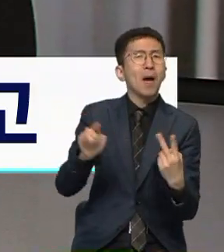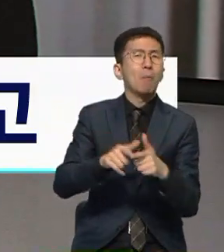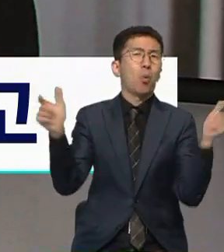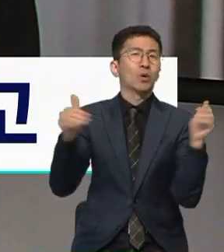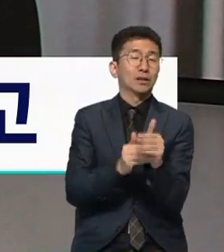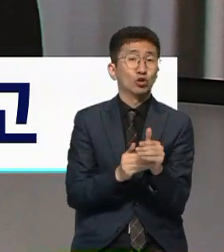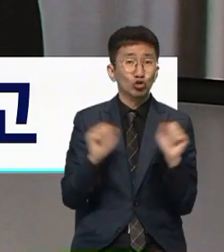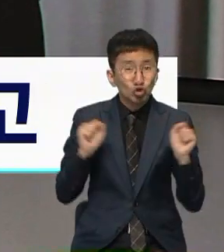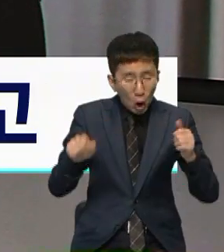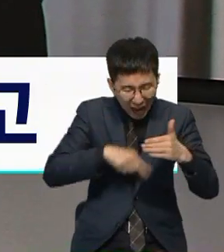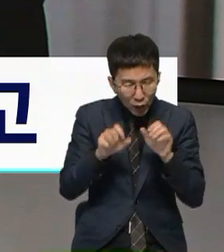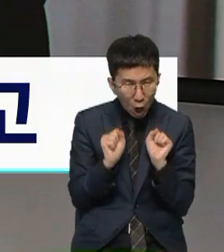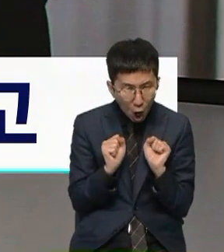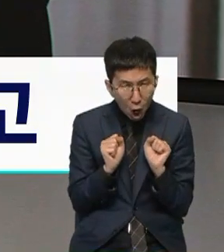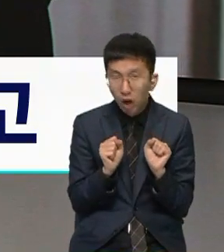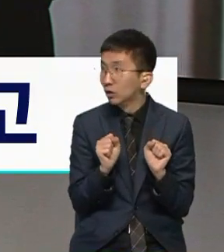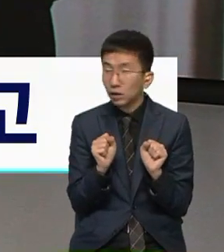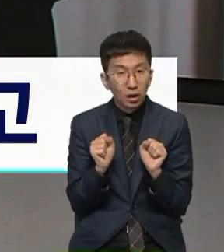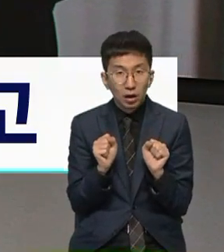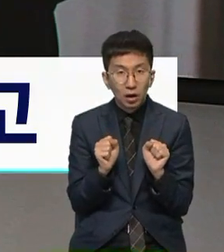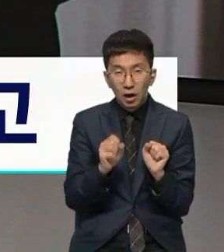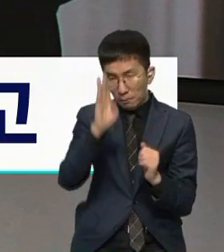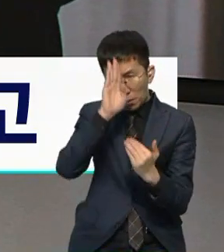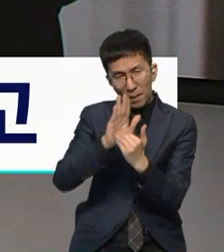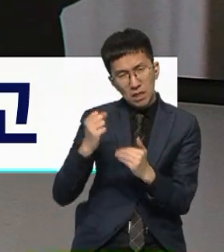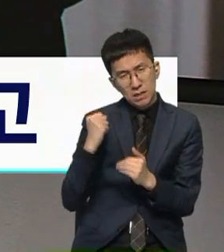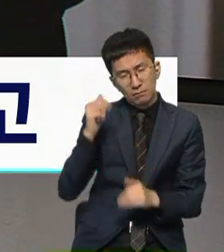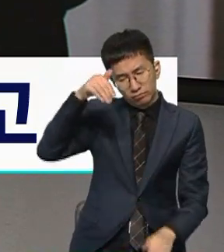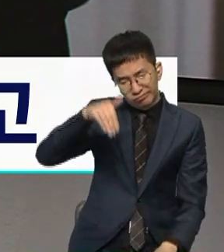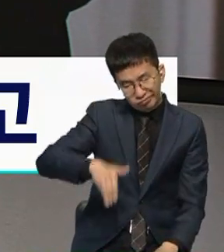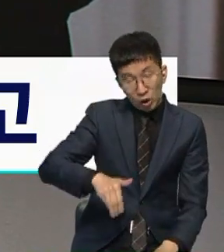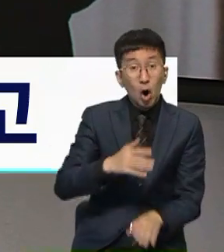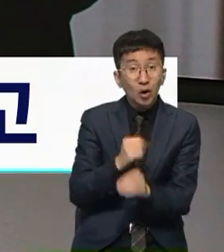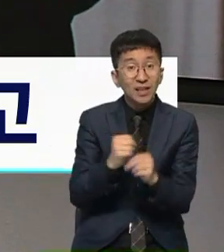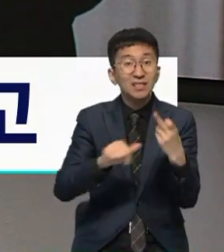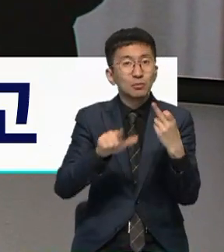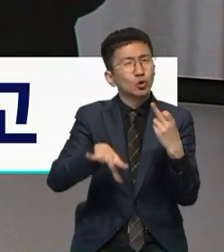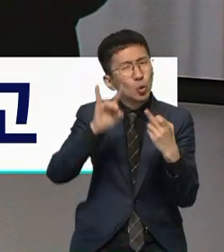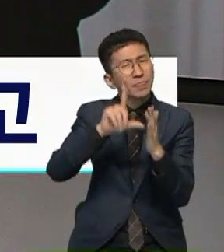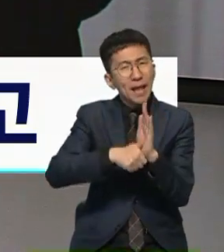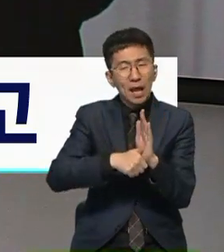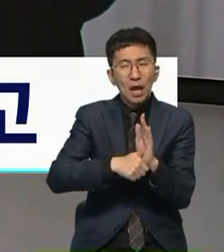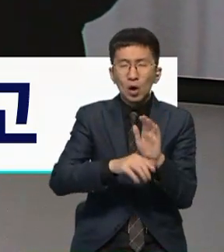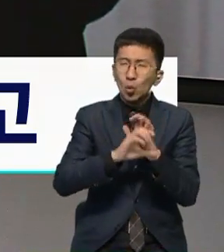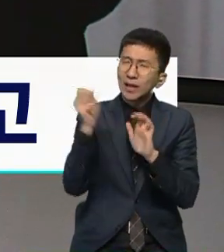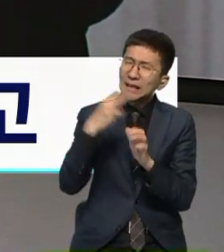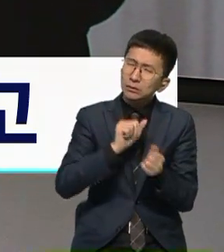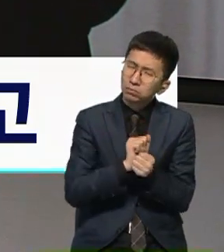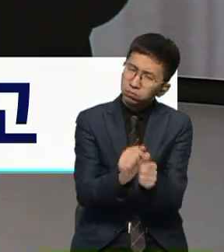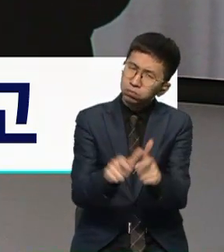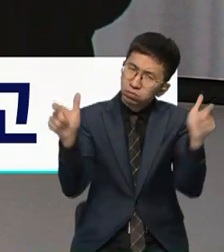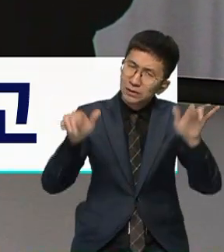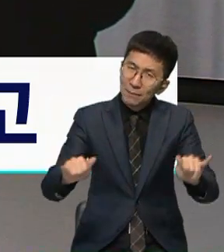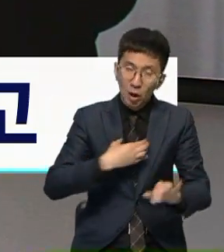추위로 실내 생활이 늘고 많은 사람들 면역력이 떨어지는 12월 초에는 다시 큰 유행이 있을 거라는 예측도 나옵니다. 남주현 기자입니다.